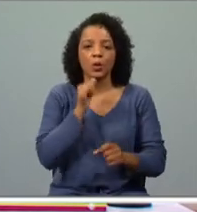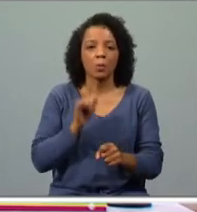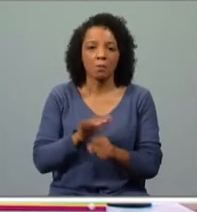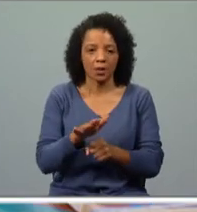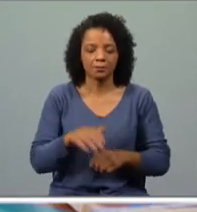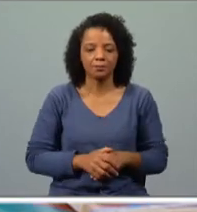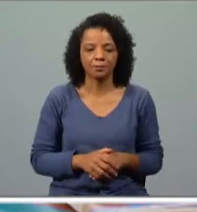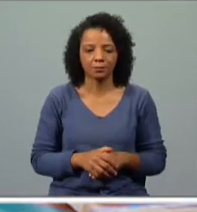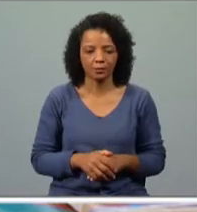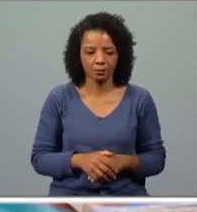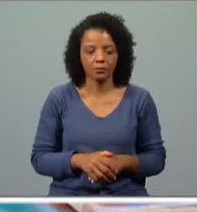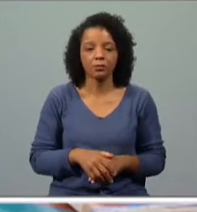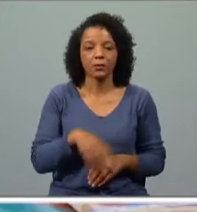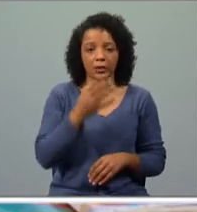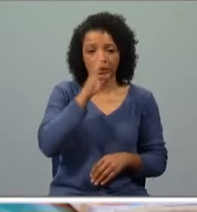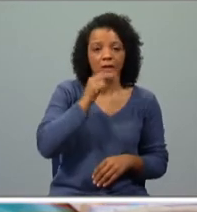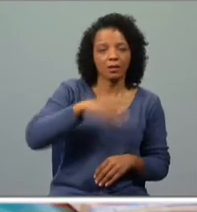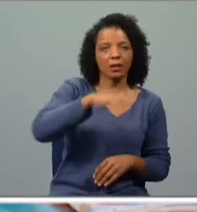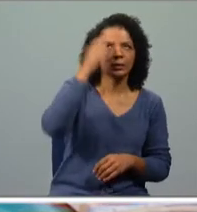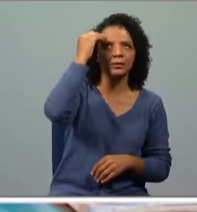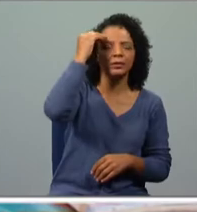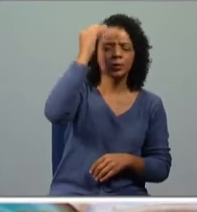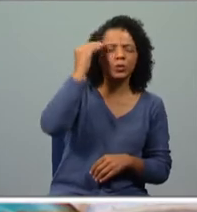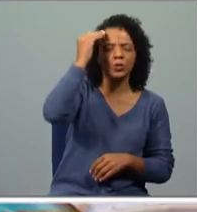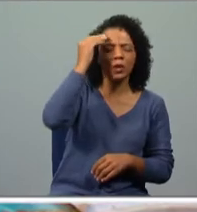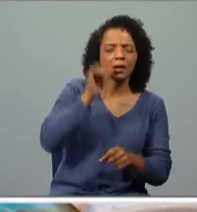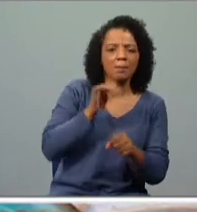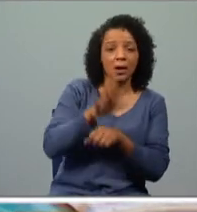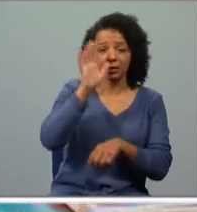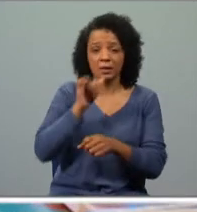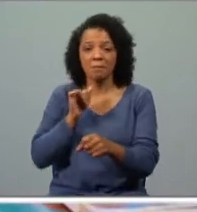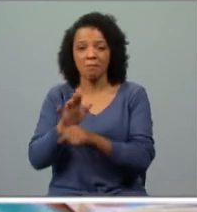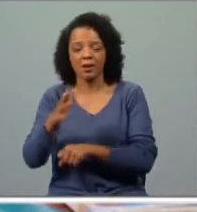quando estava em terra sonhava com o mar quando estava com o mar queria voltar 當我在陸地上時，我夢想著大海當我和大海在一起的時候，我想回去